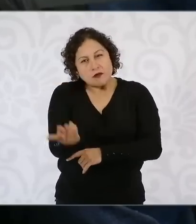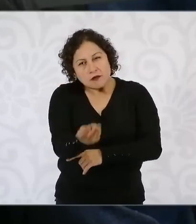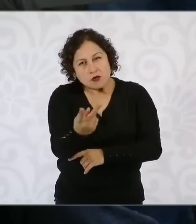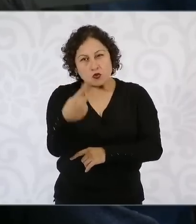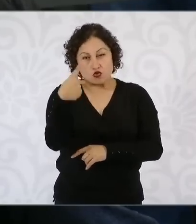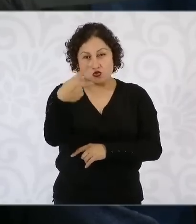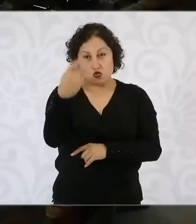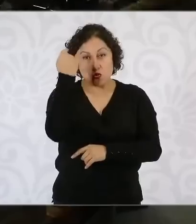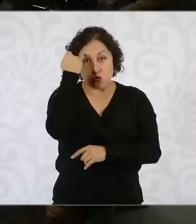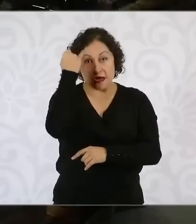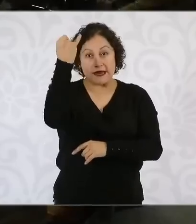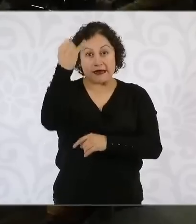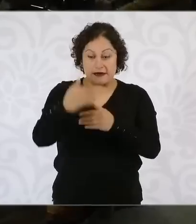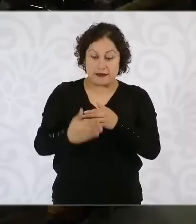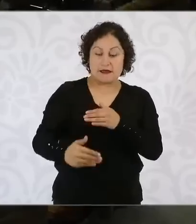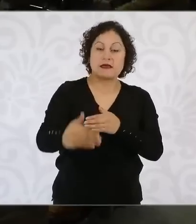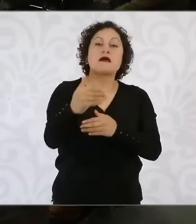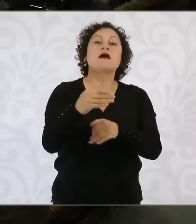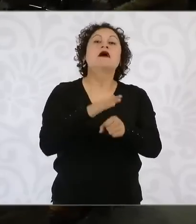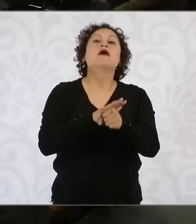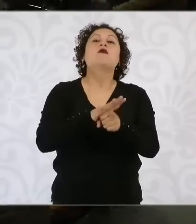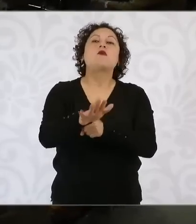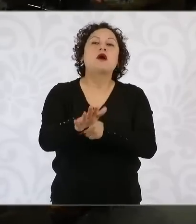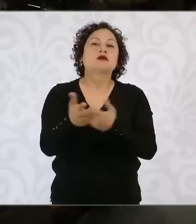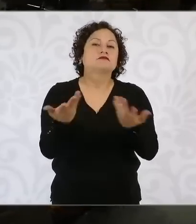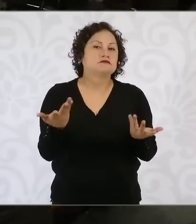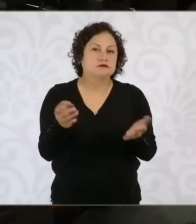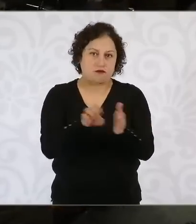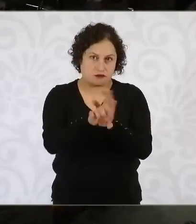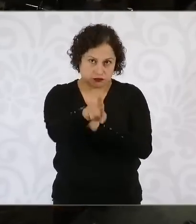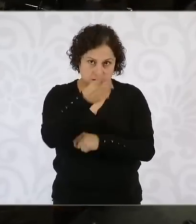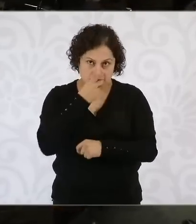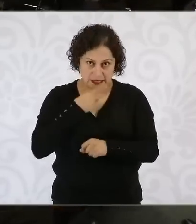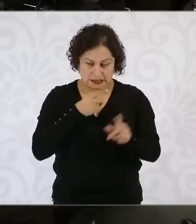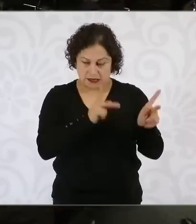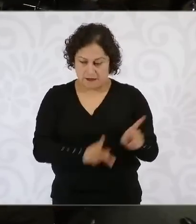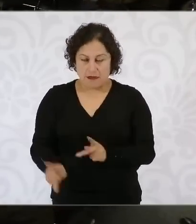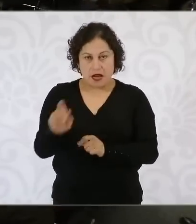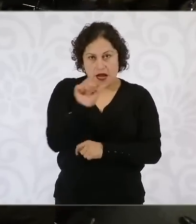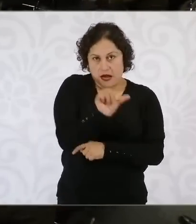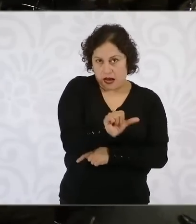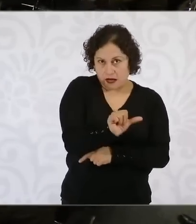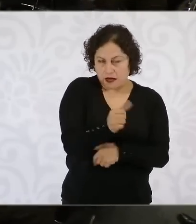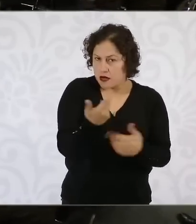para empezar Cuál fue el primer el plan a es el de haber descartado que se que se llevara a cabo los